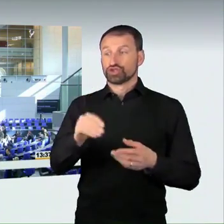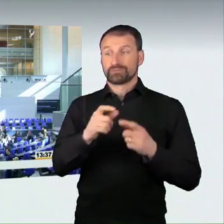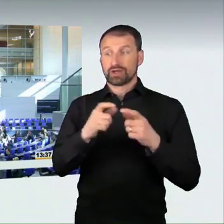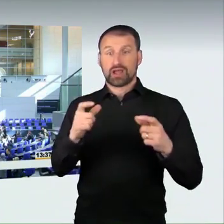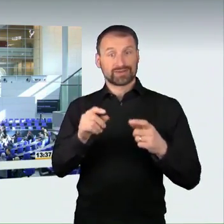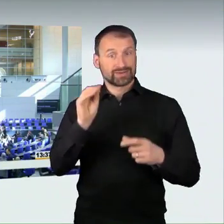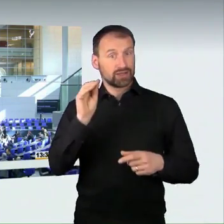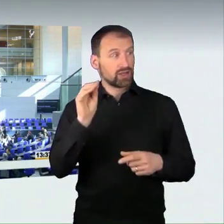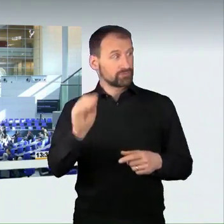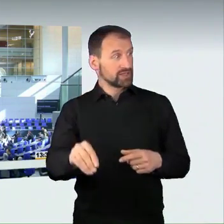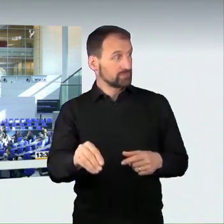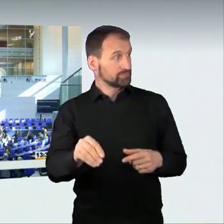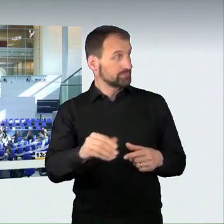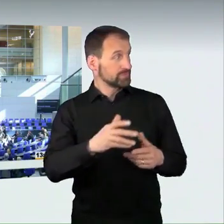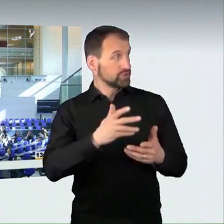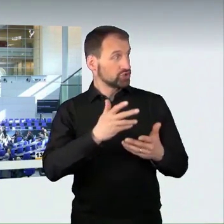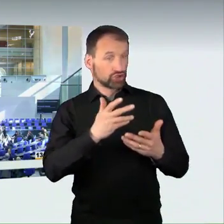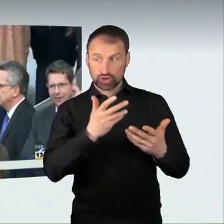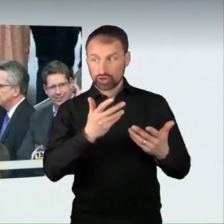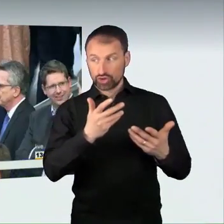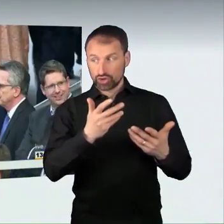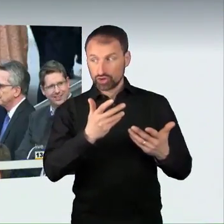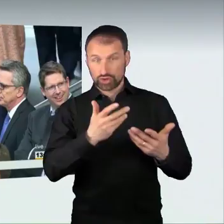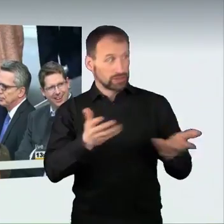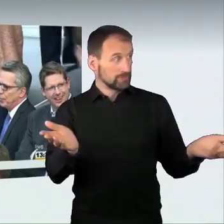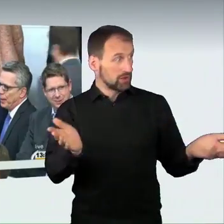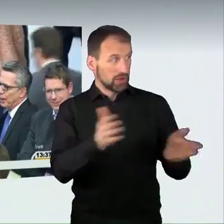Wie ich sehe, ist das nicht der Fall. Dann schließe ich die Abstimmung